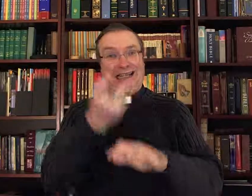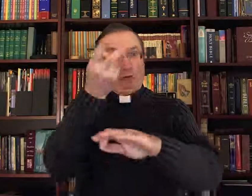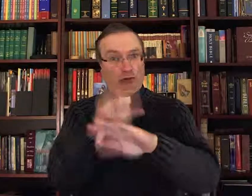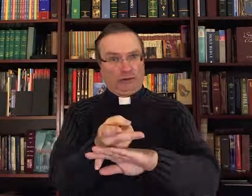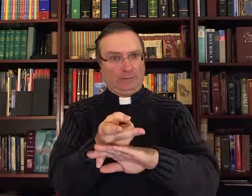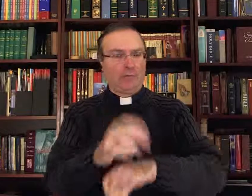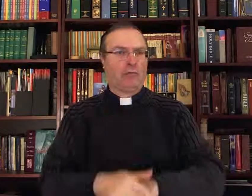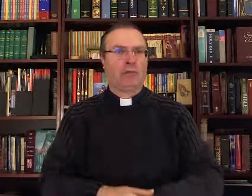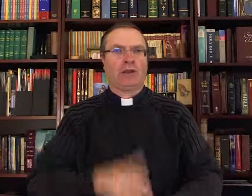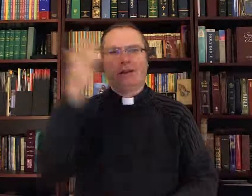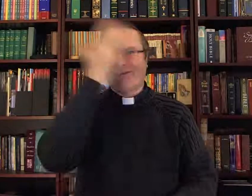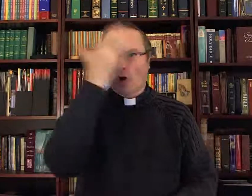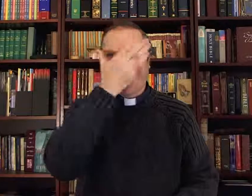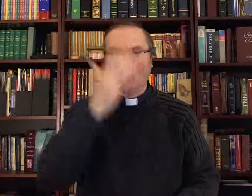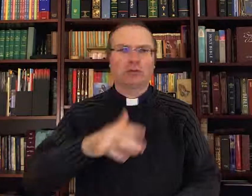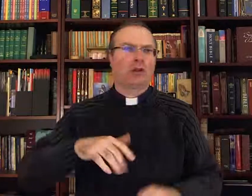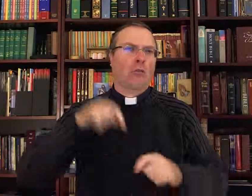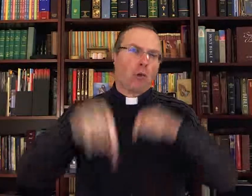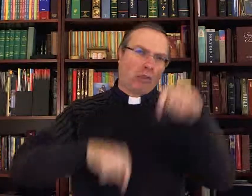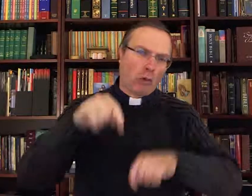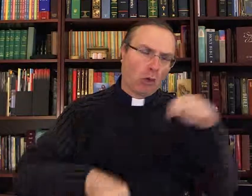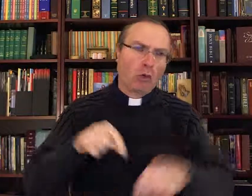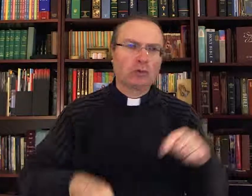qui étaient couchés: des aveugles, des boiteux,